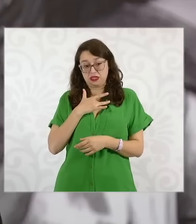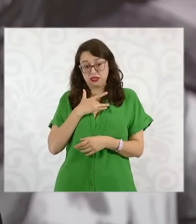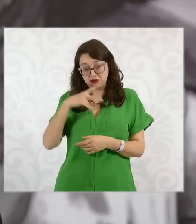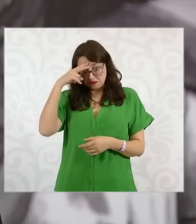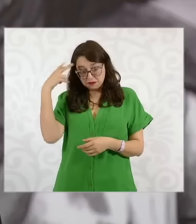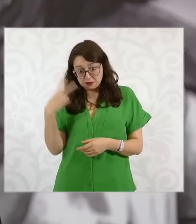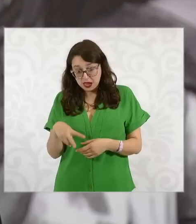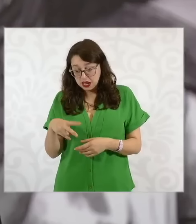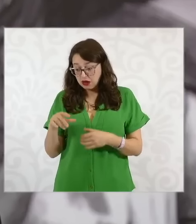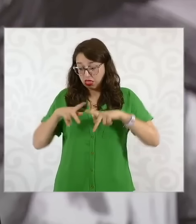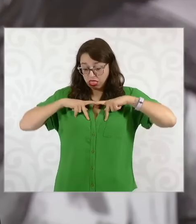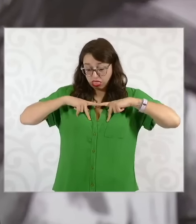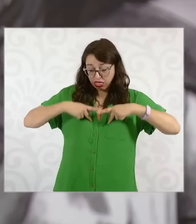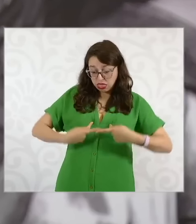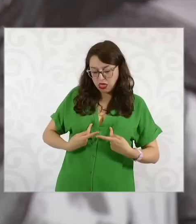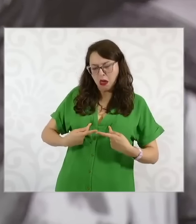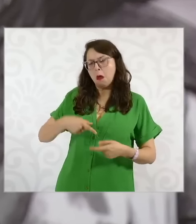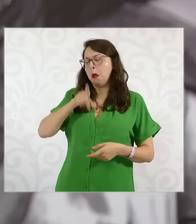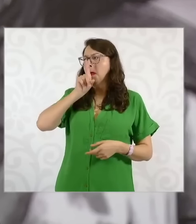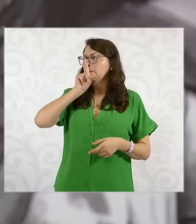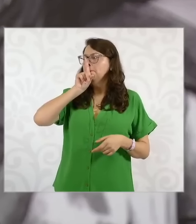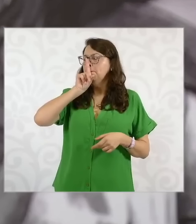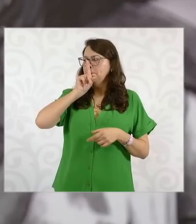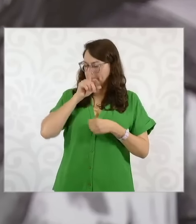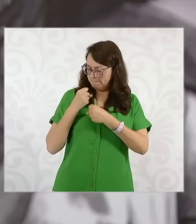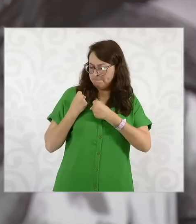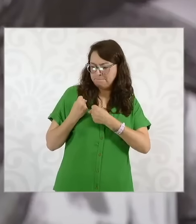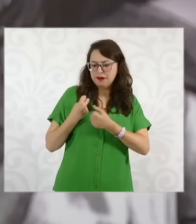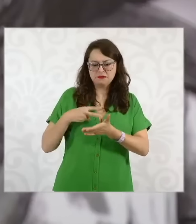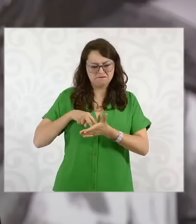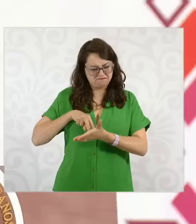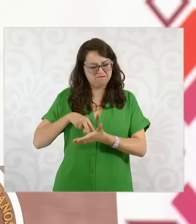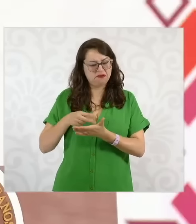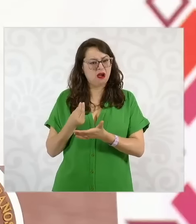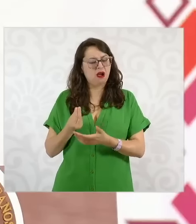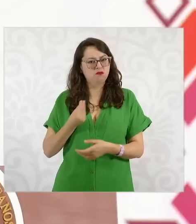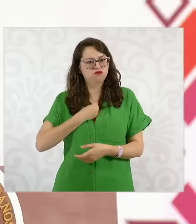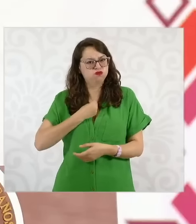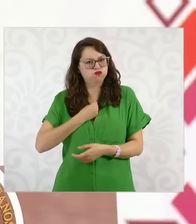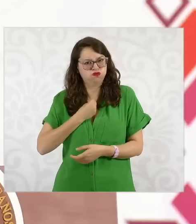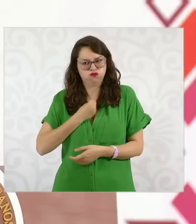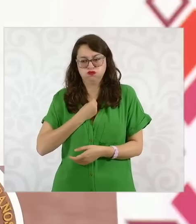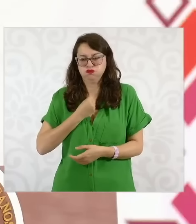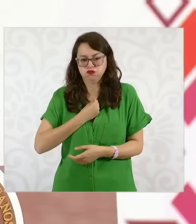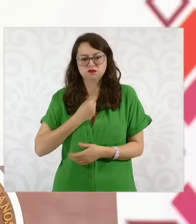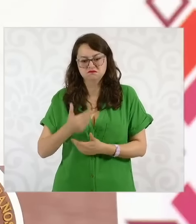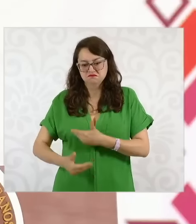ha mostrado una solidez y una resistencia eh bastante peculiares y pensamos que a pesar de de